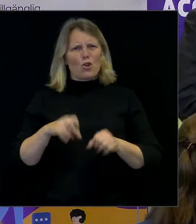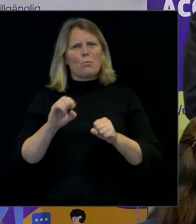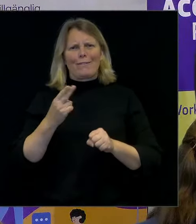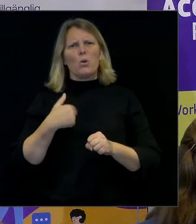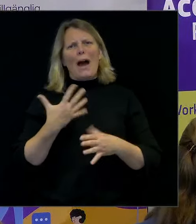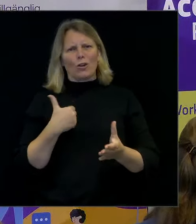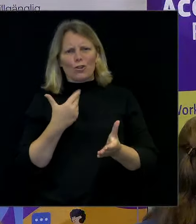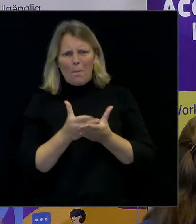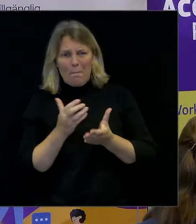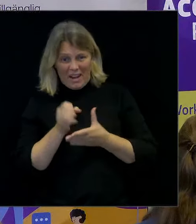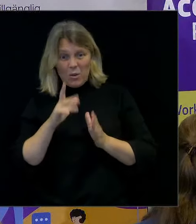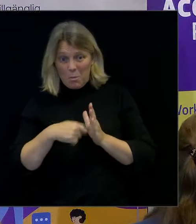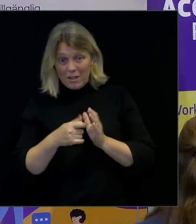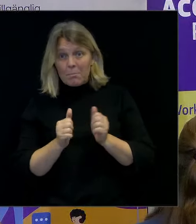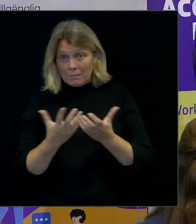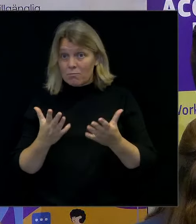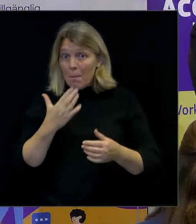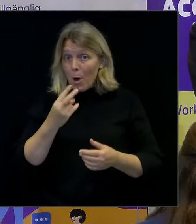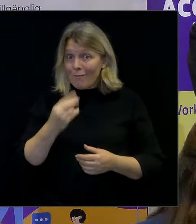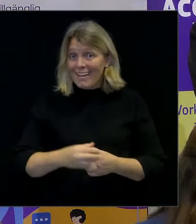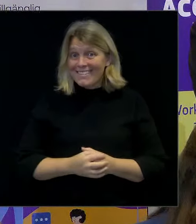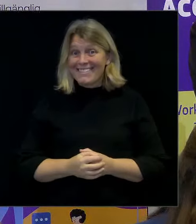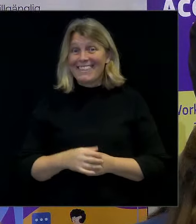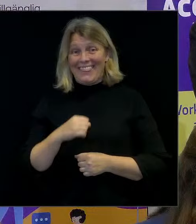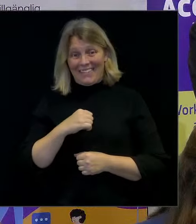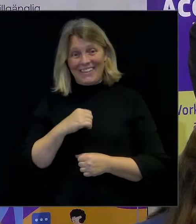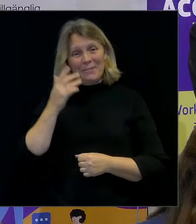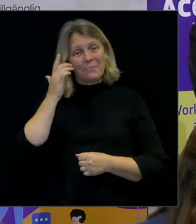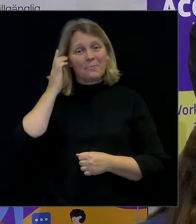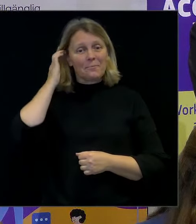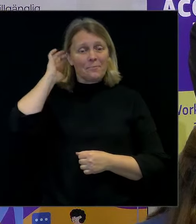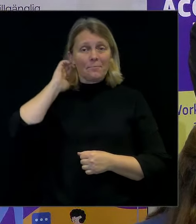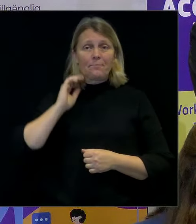Nej, det var en bra film. trevligt.